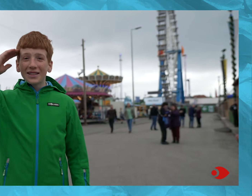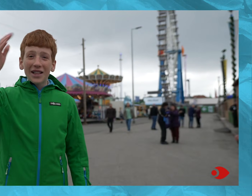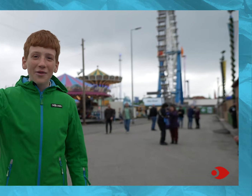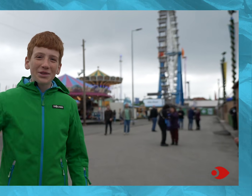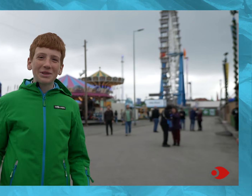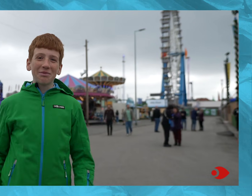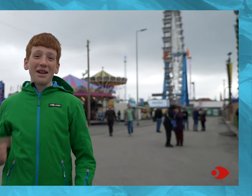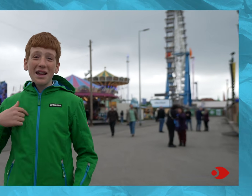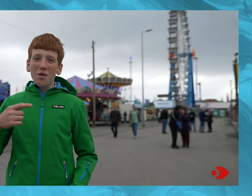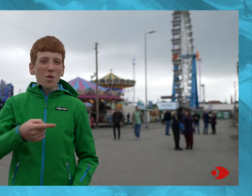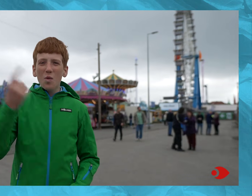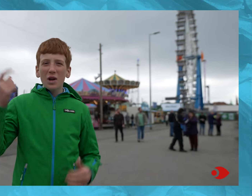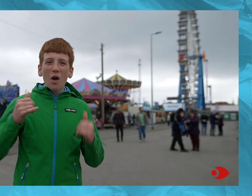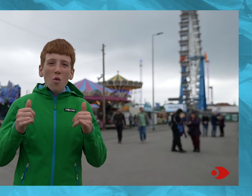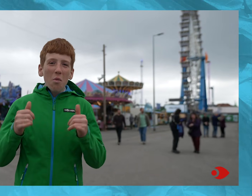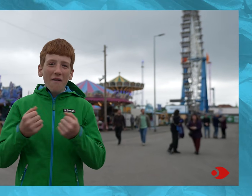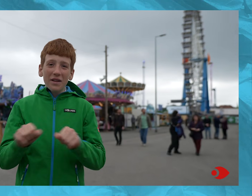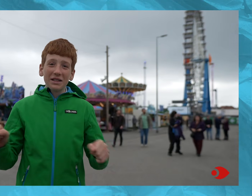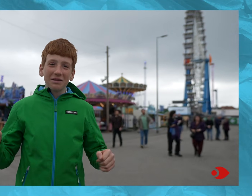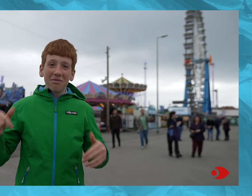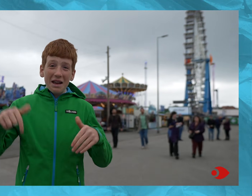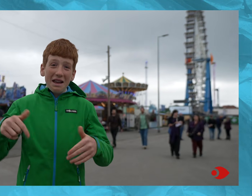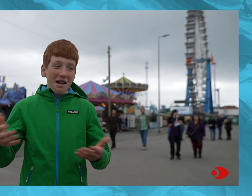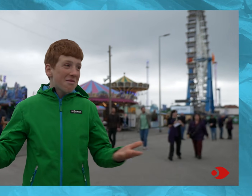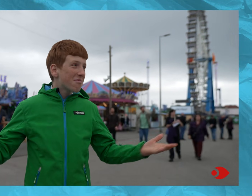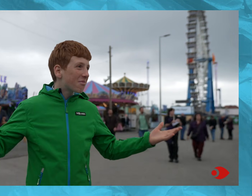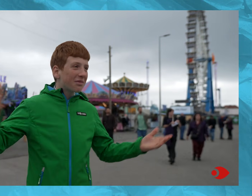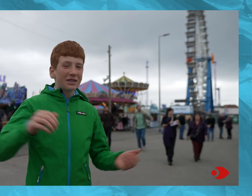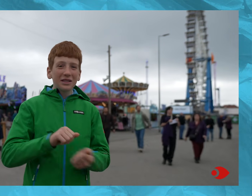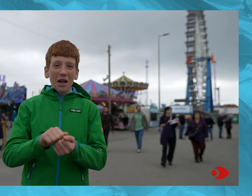Servus! Ich war noch nie auf dem Oktoberfest. Heute ist Samstag.